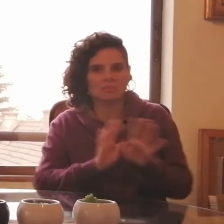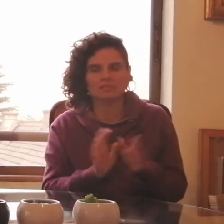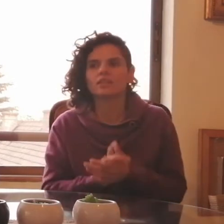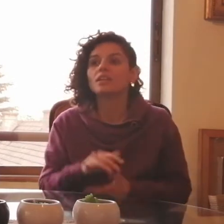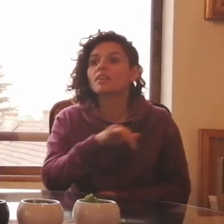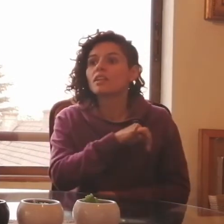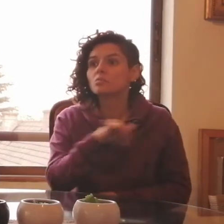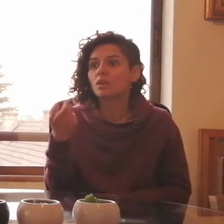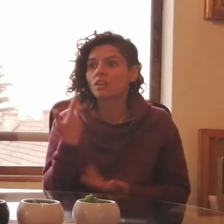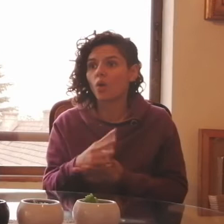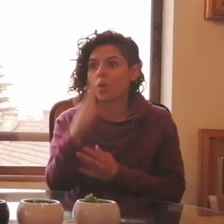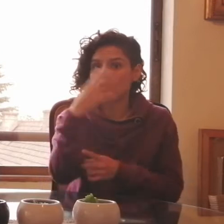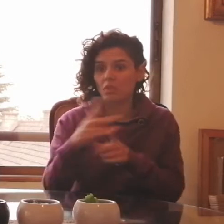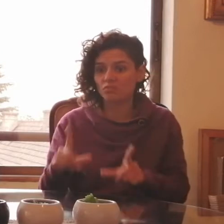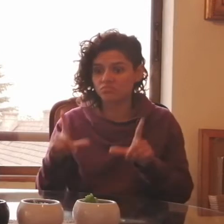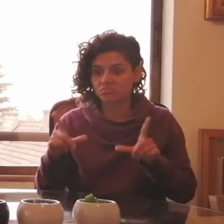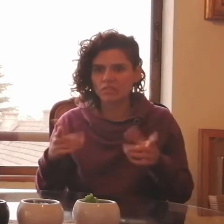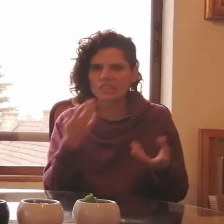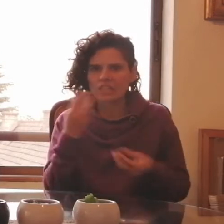decidir qué estudiar ,yo no estaba muy segura de que estudiar pero si quería